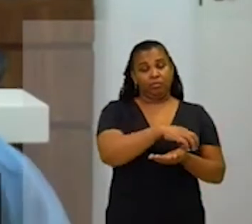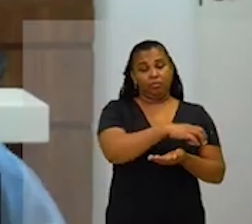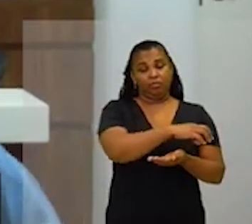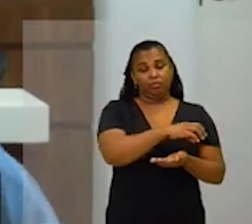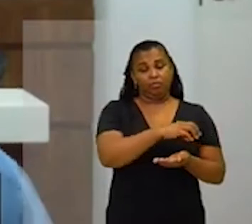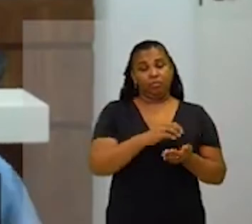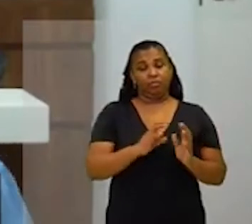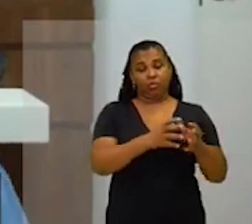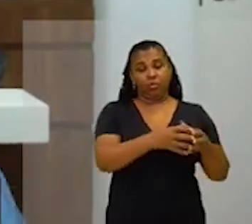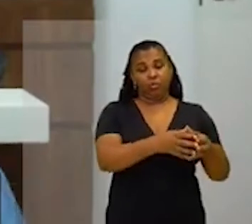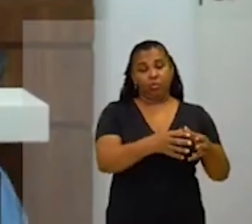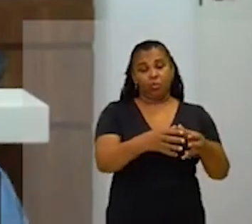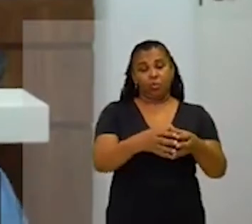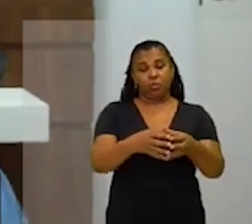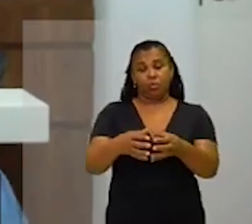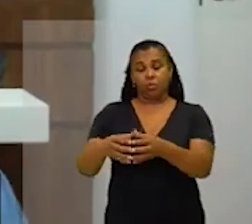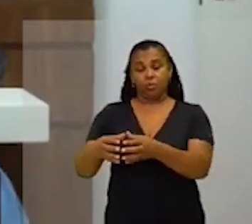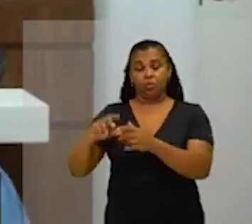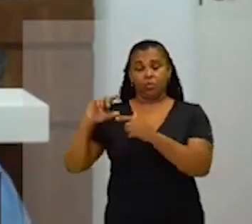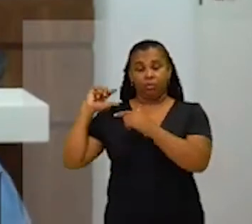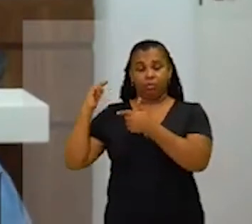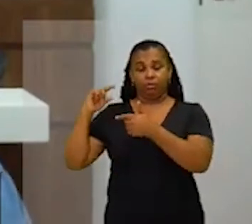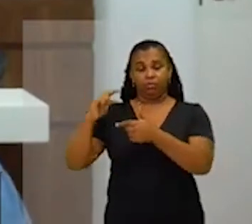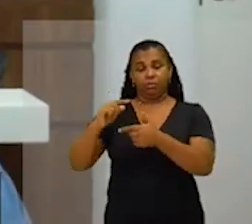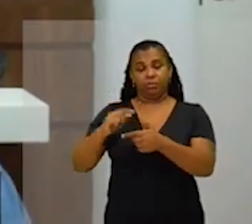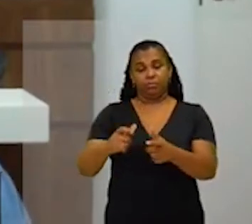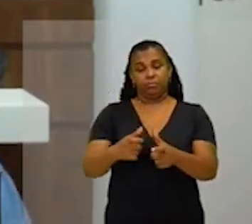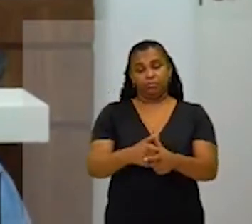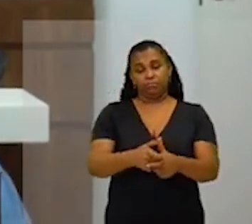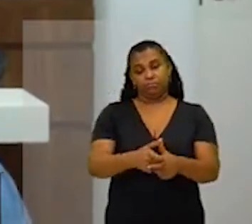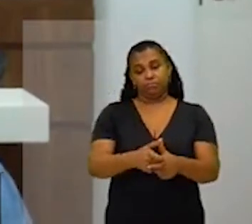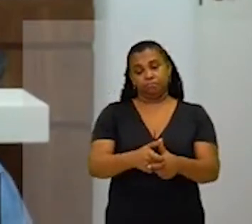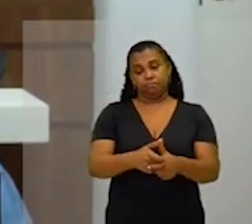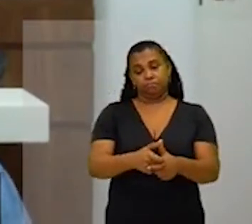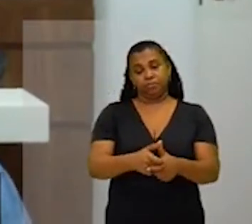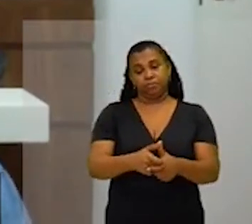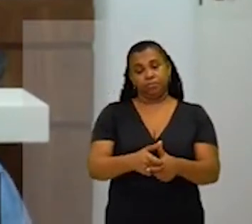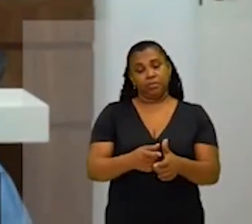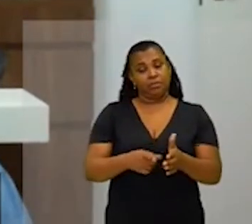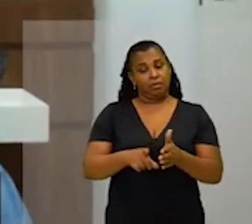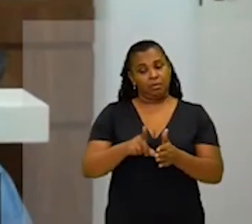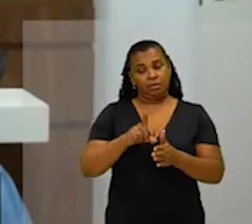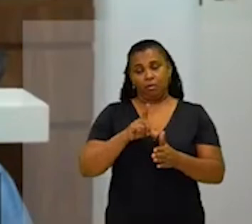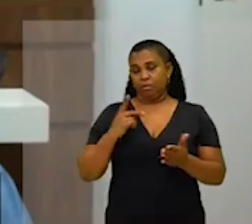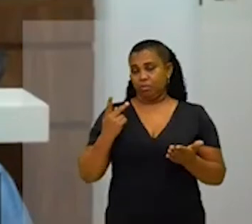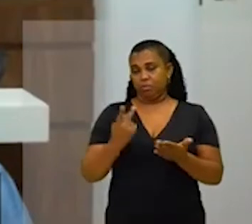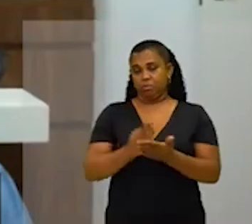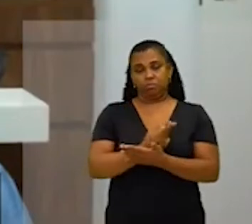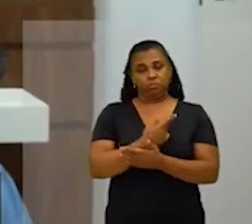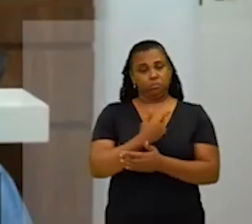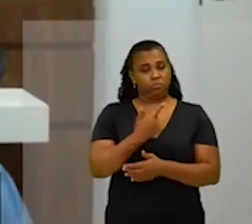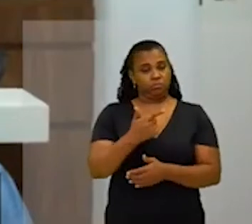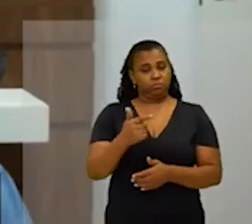grupos tradicionalmente memorizar e não haveria outra maneira de se produzir com a mesma ficar